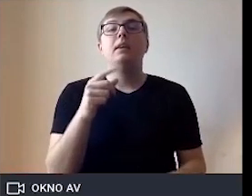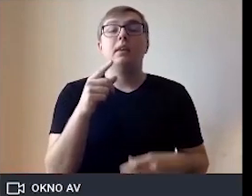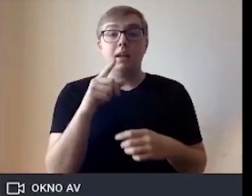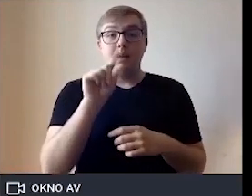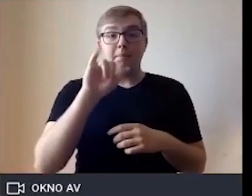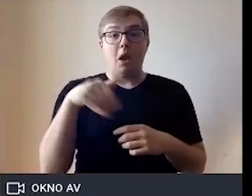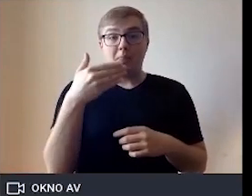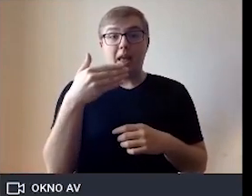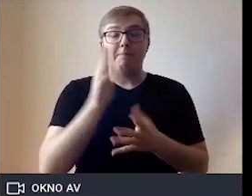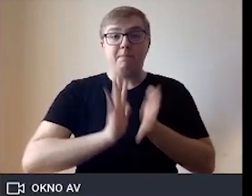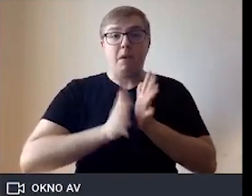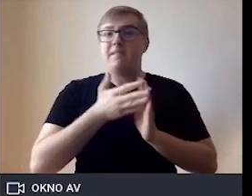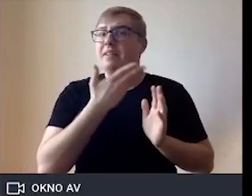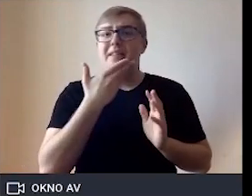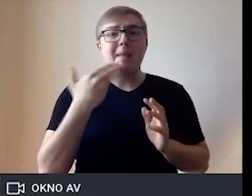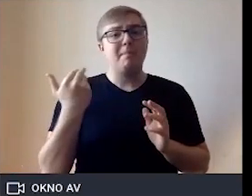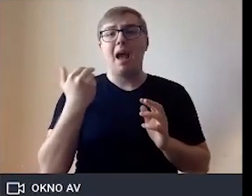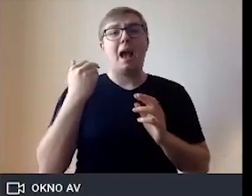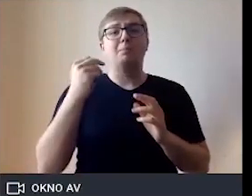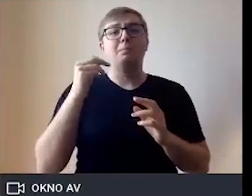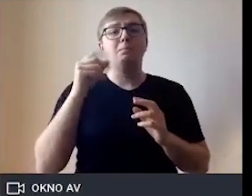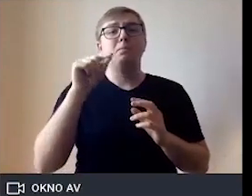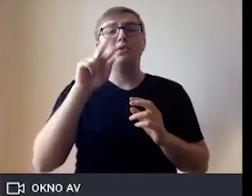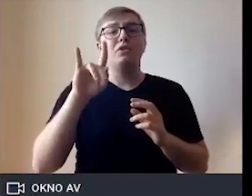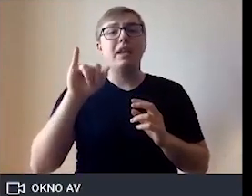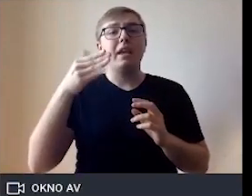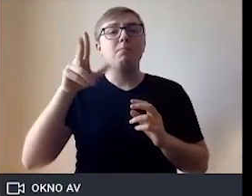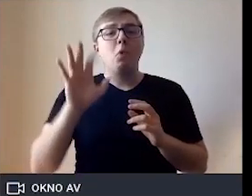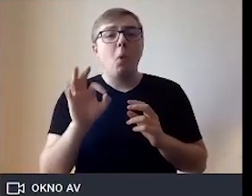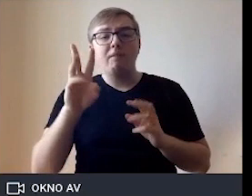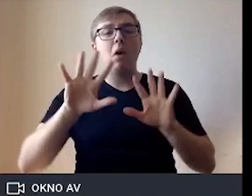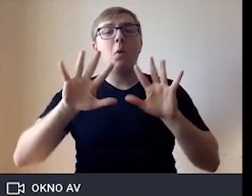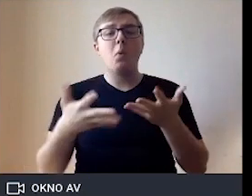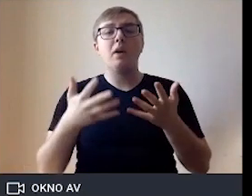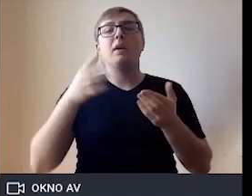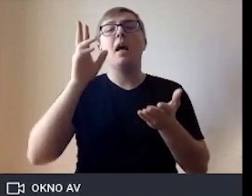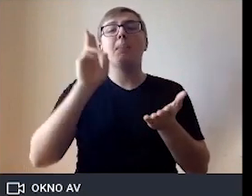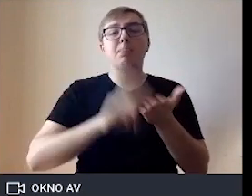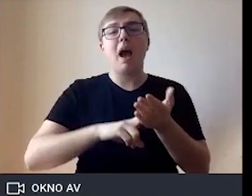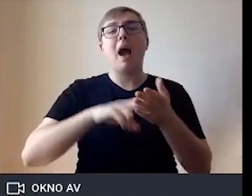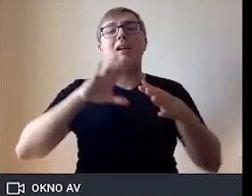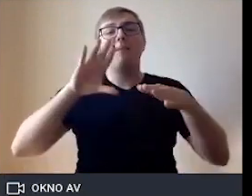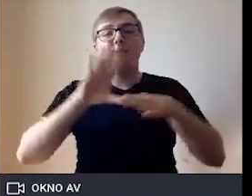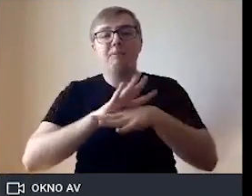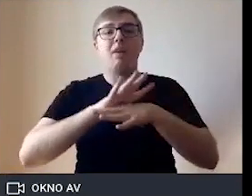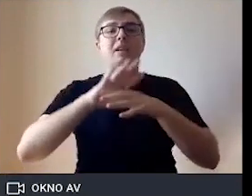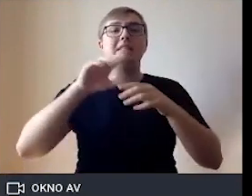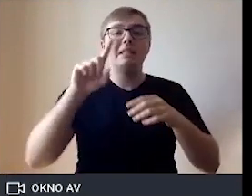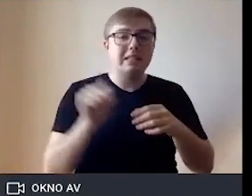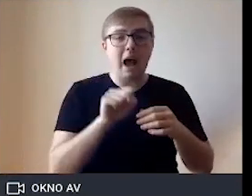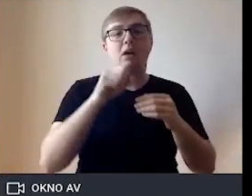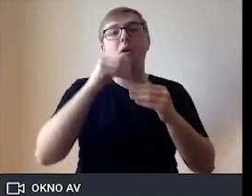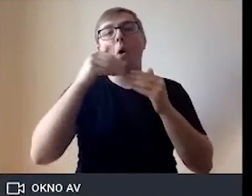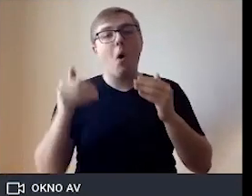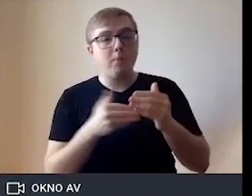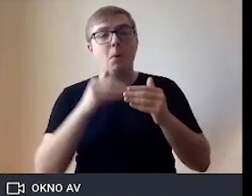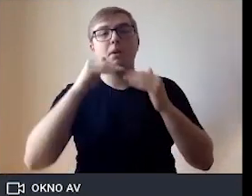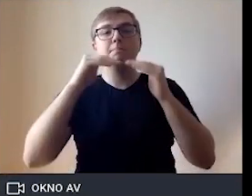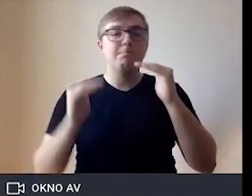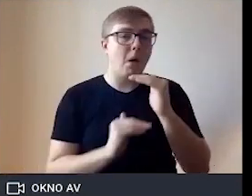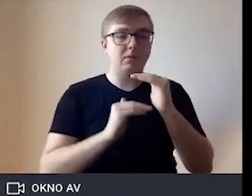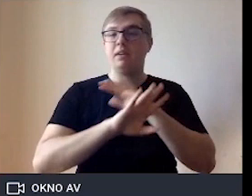PJM nie zawiera przyimków, czyli na, w, za, pod...